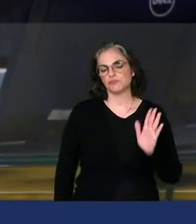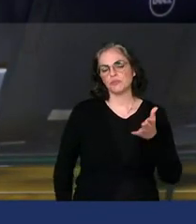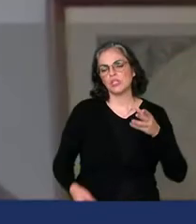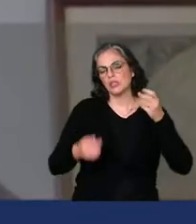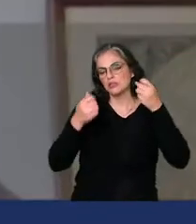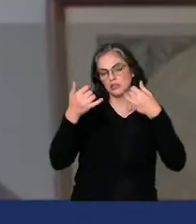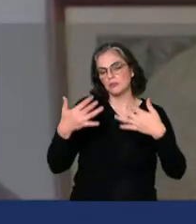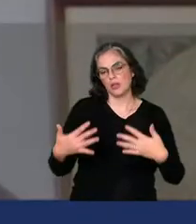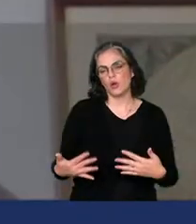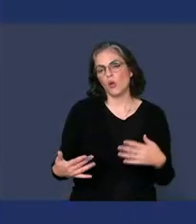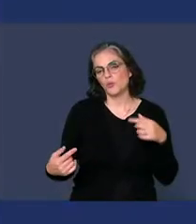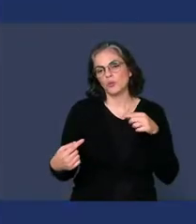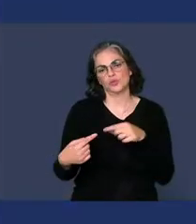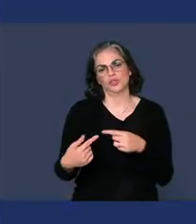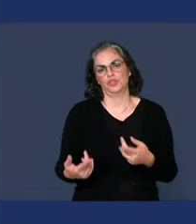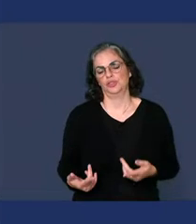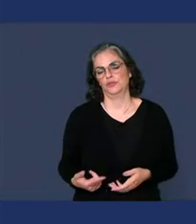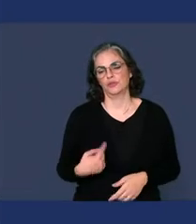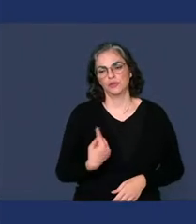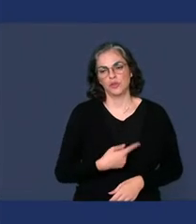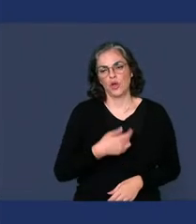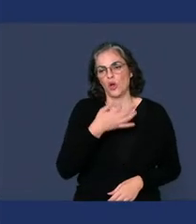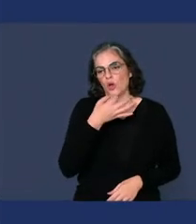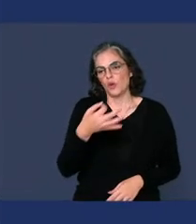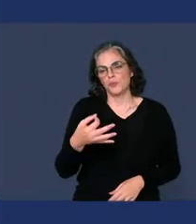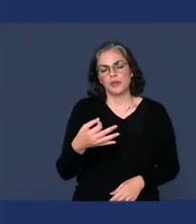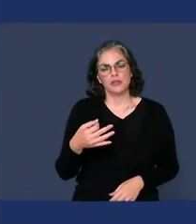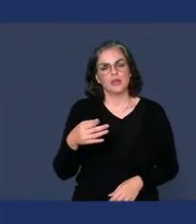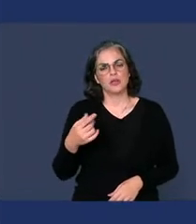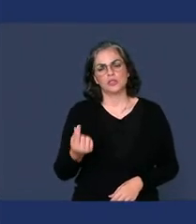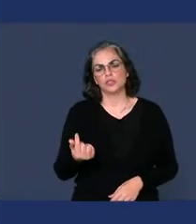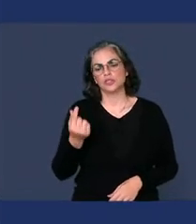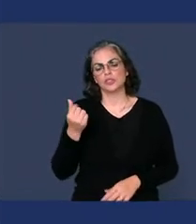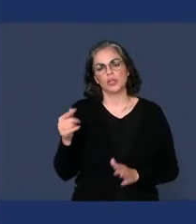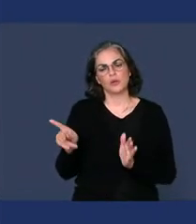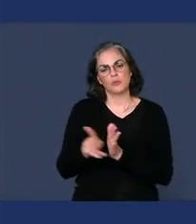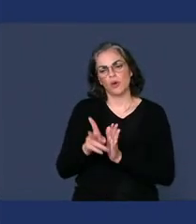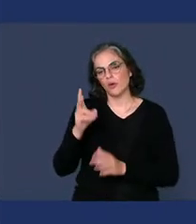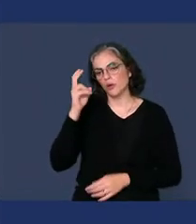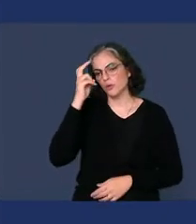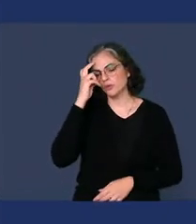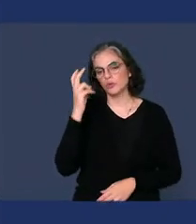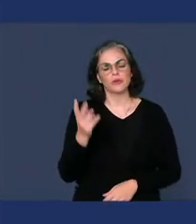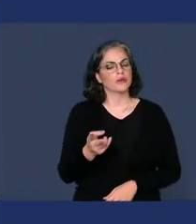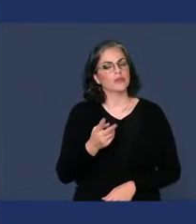RAZÕES JÁ REPRESENTADAS ENTENDEMOS QUE OS RECURSOS QUE ESTÃO DESTINADOS PARA A CULTURA NÃO PODEM INFRINGIR A